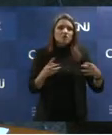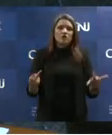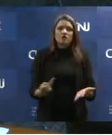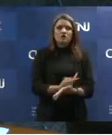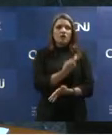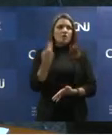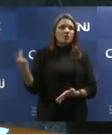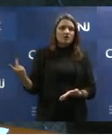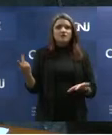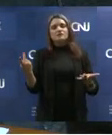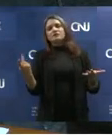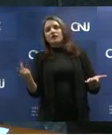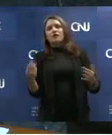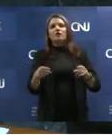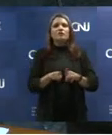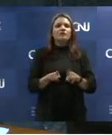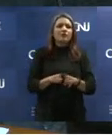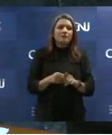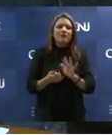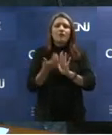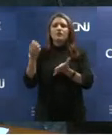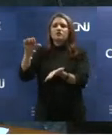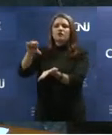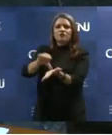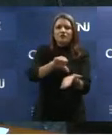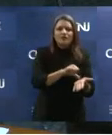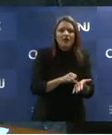o número de unidades de estabelecimento de responsabilidade da VEP.